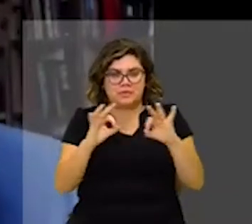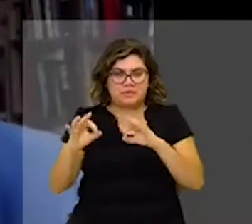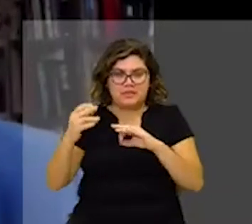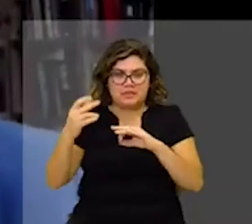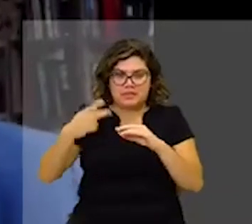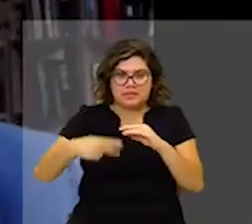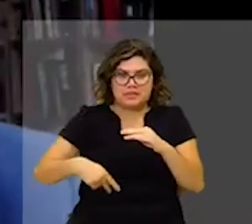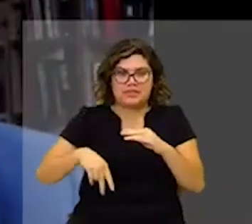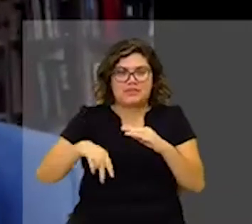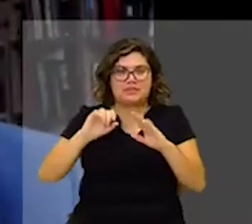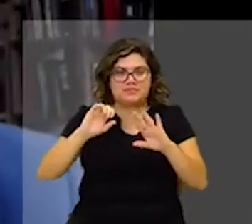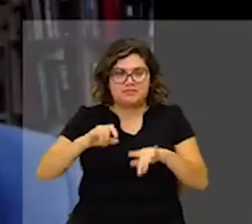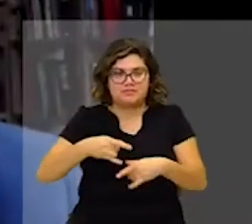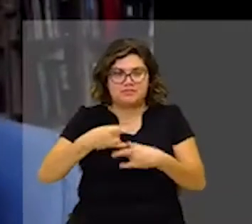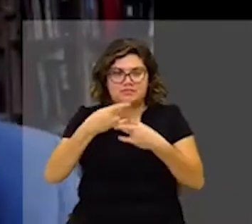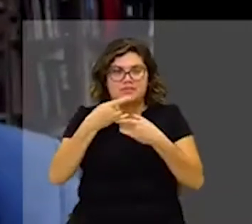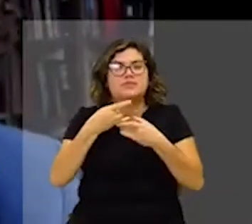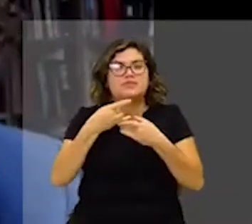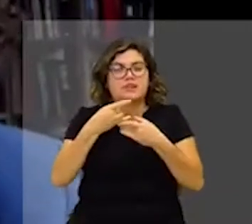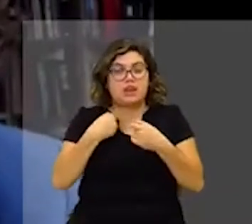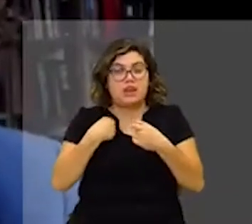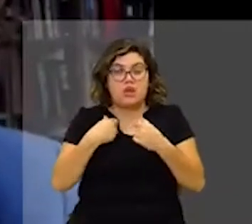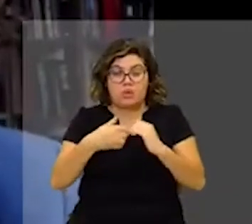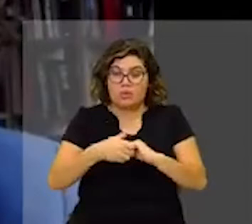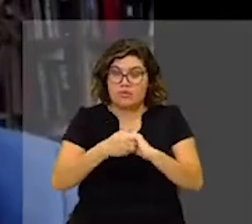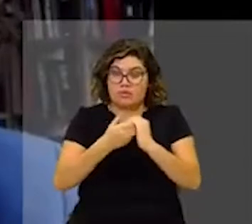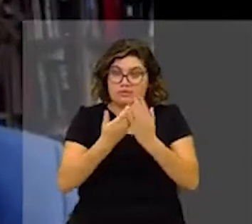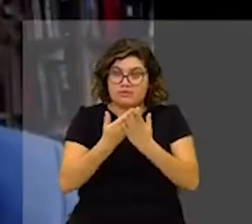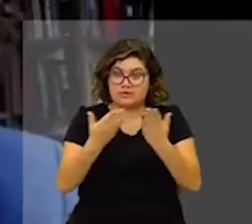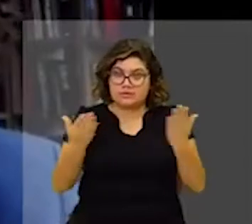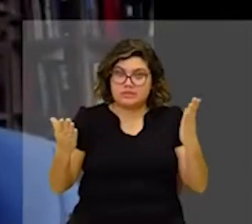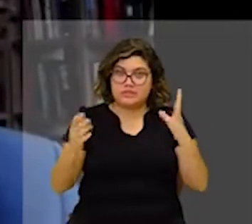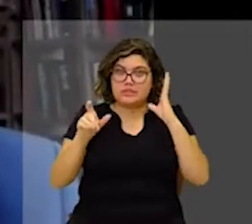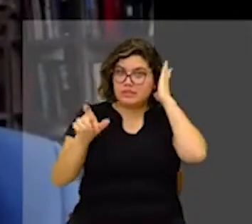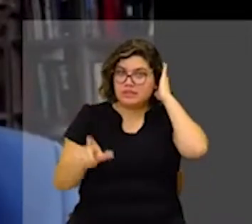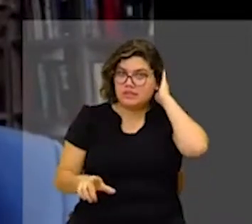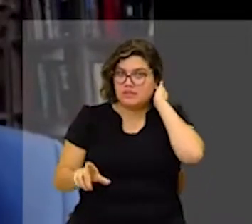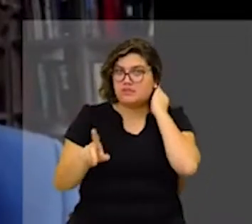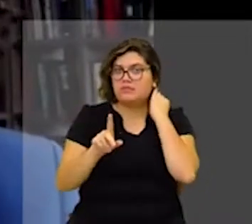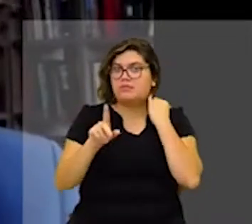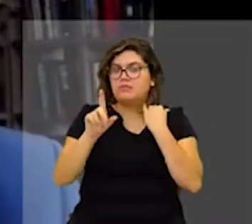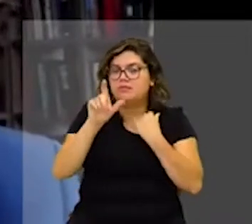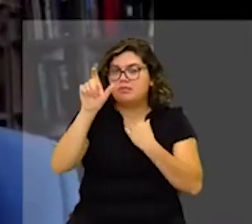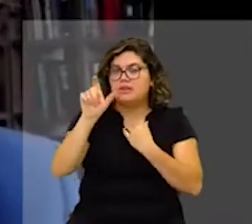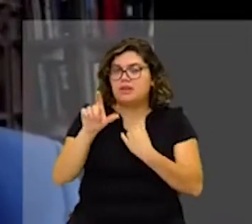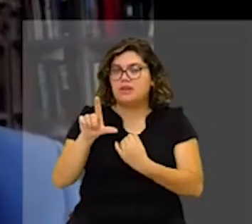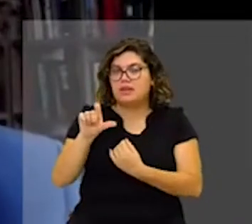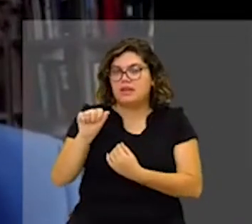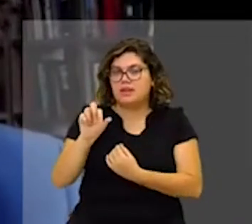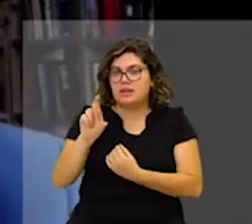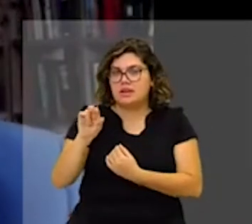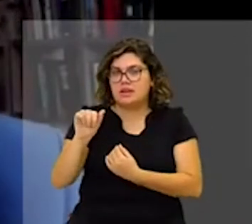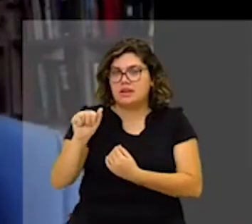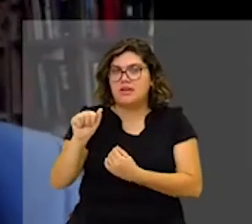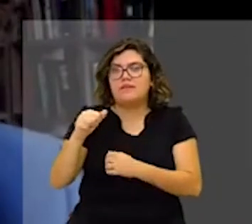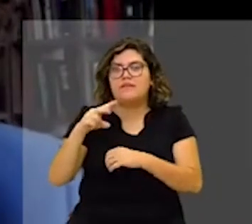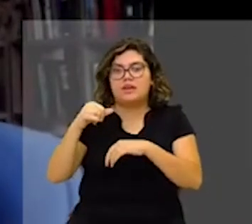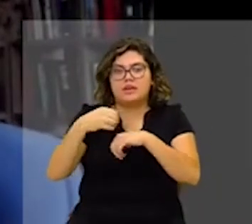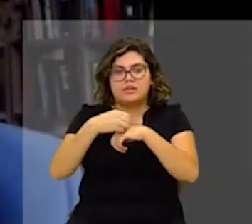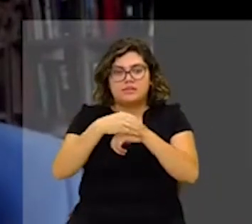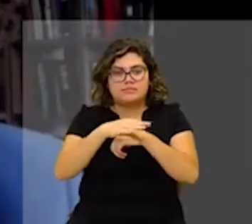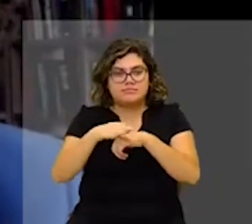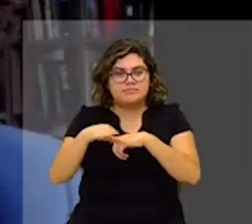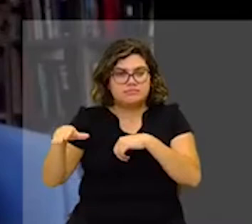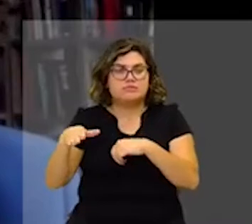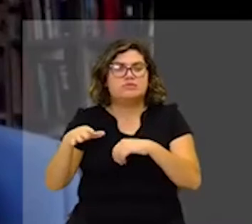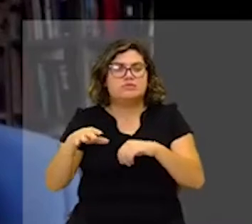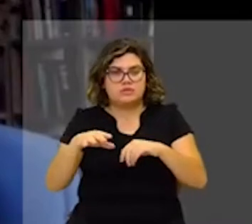comprimento vocês na pessoa de Lara que certamente repassar a esses cumprimentos das autoridades e